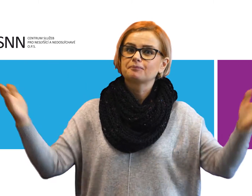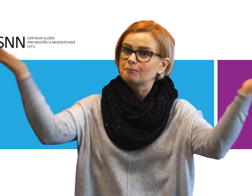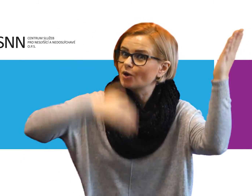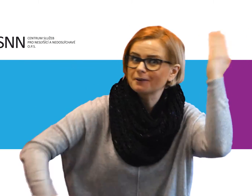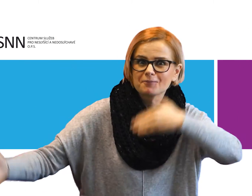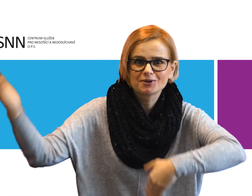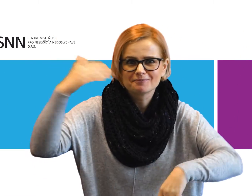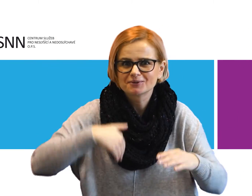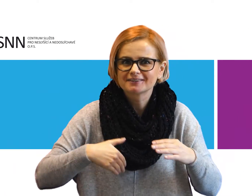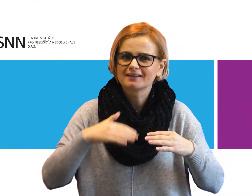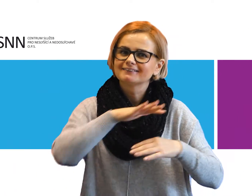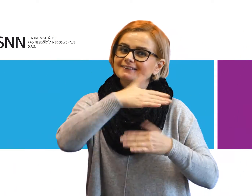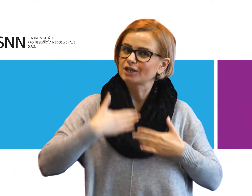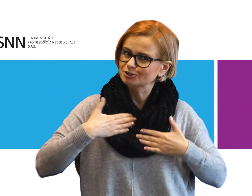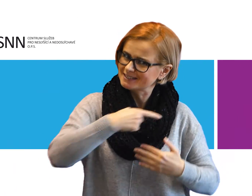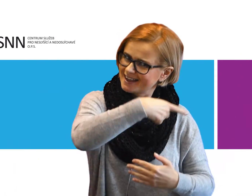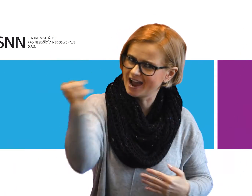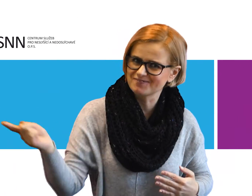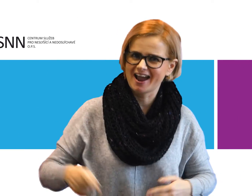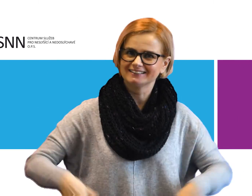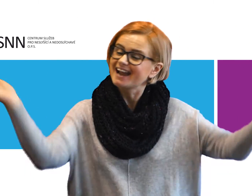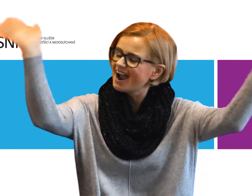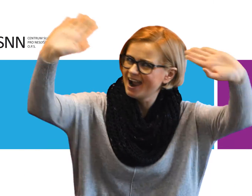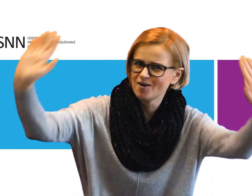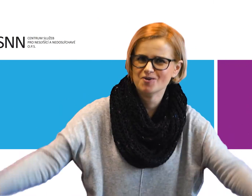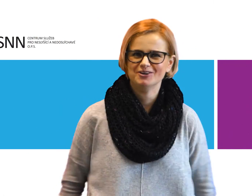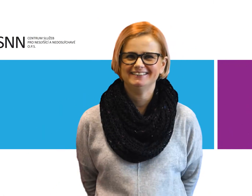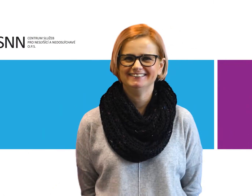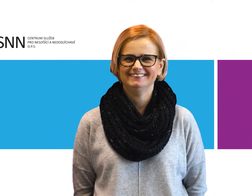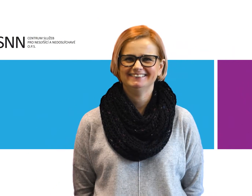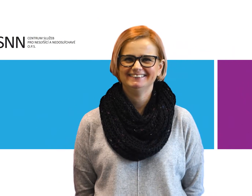Už se na Vás těšíme, na viděnou!